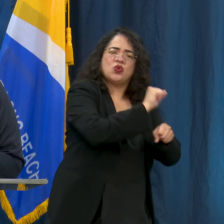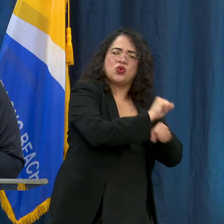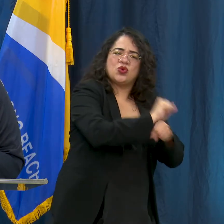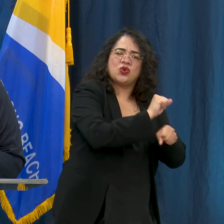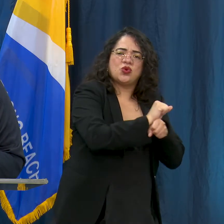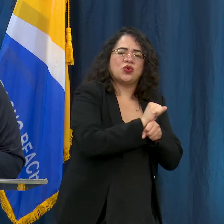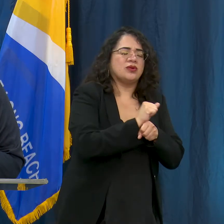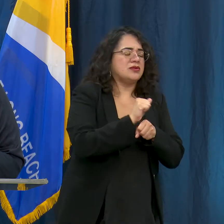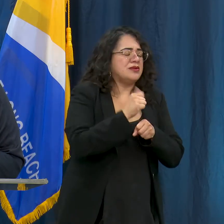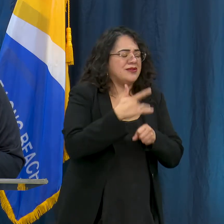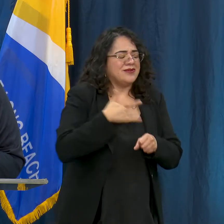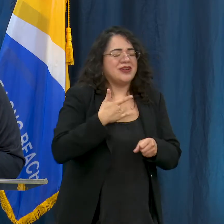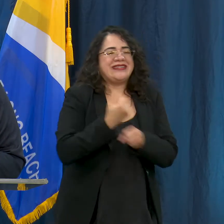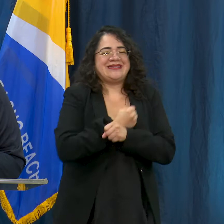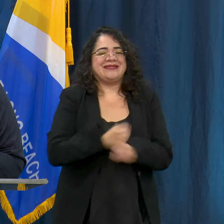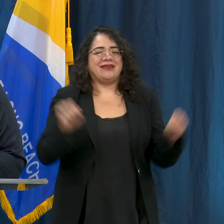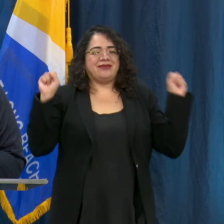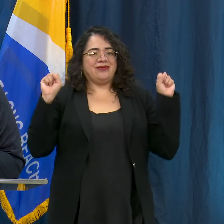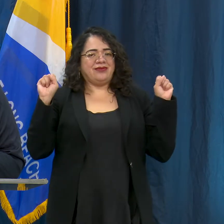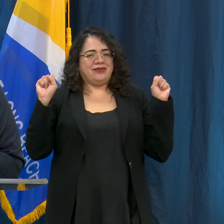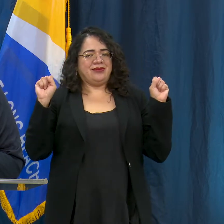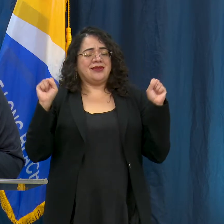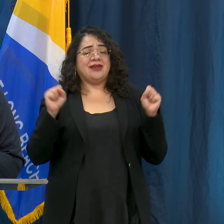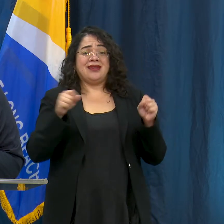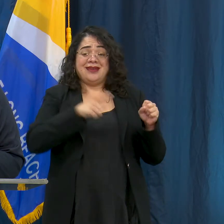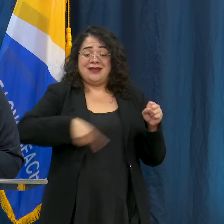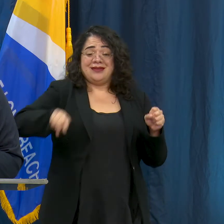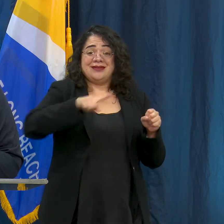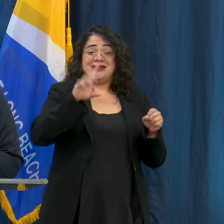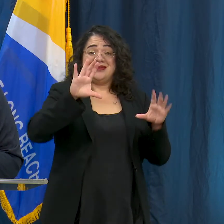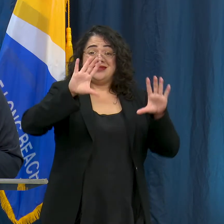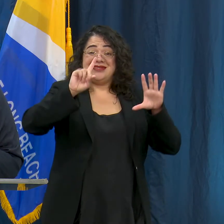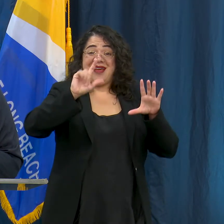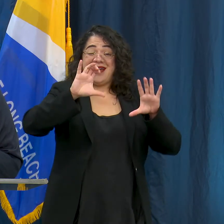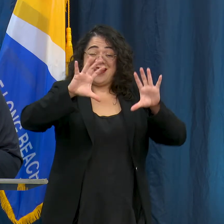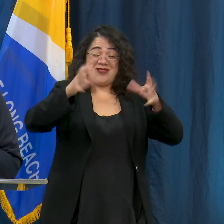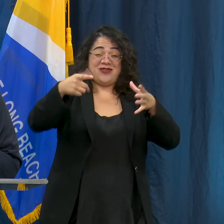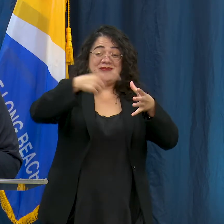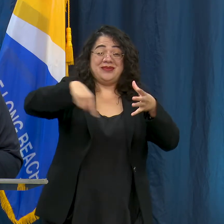so Venus de Daka que nunca an perdido la Esperanza en continue our Sousa studios